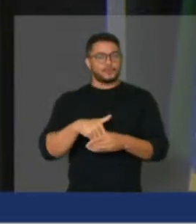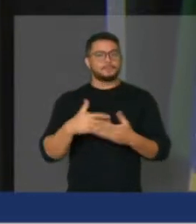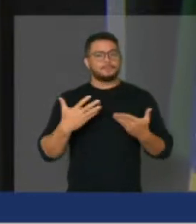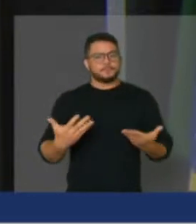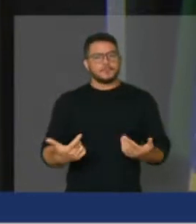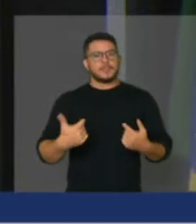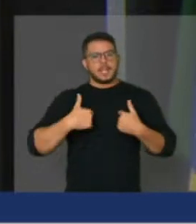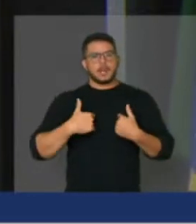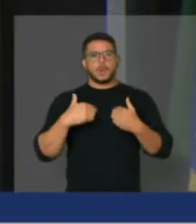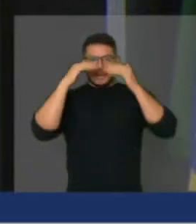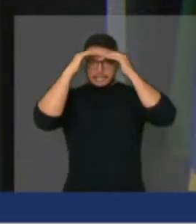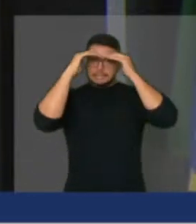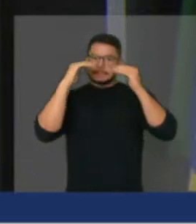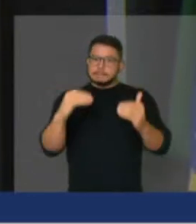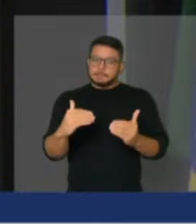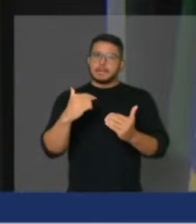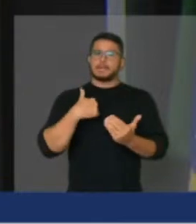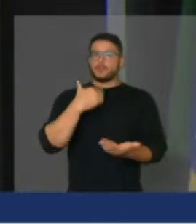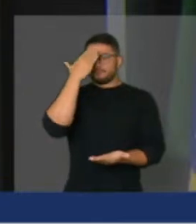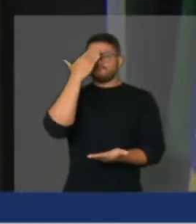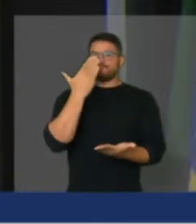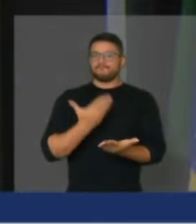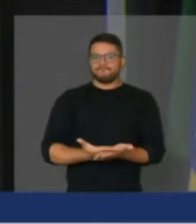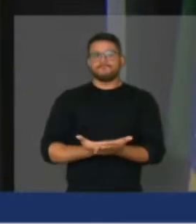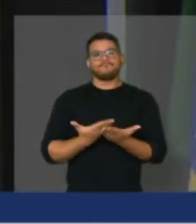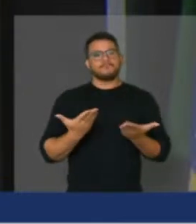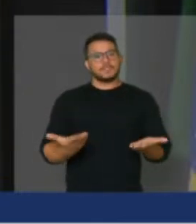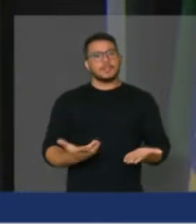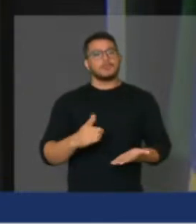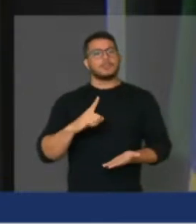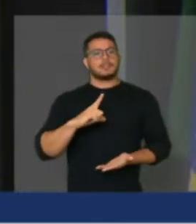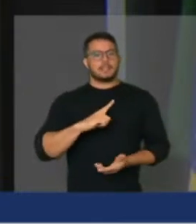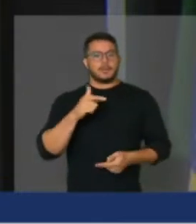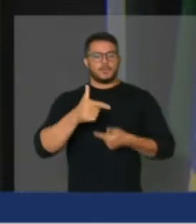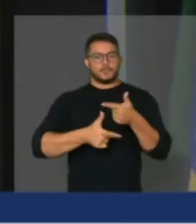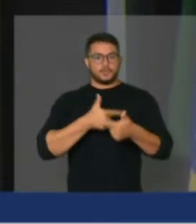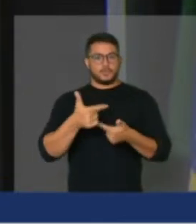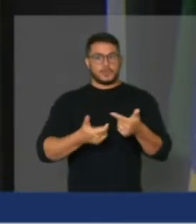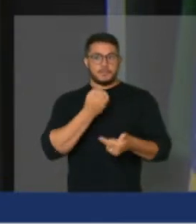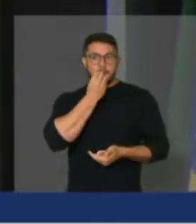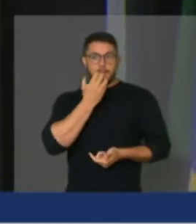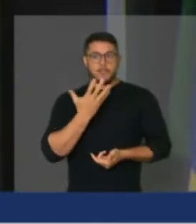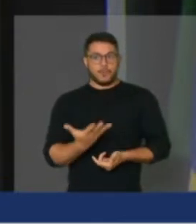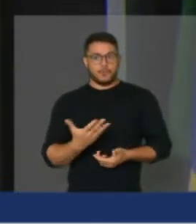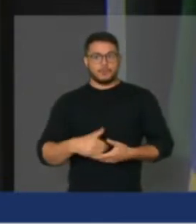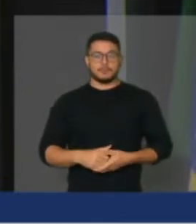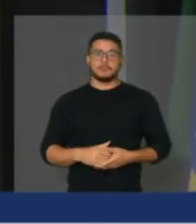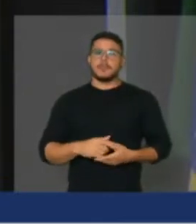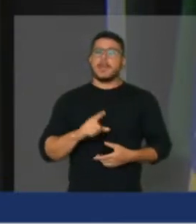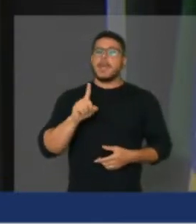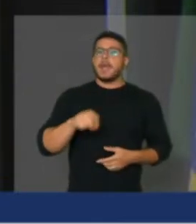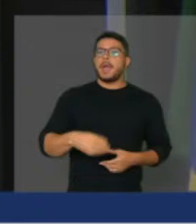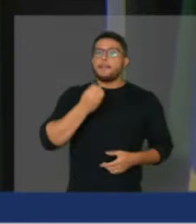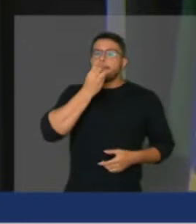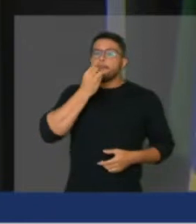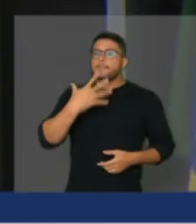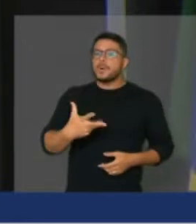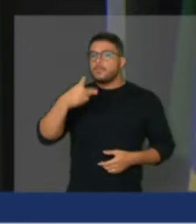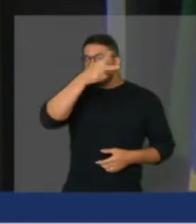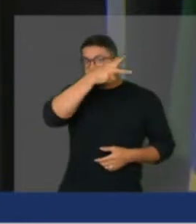CONFIANÇA FAZEM AÍ UMA GRANDE DIFERENÇA, QUANDO EU FALO KIM OS BONS PREFEITOS, PRINCIPALMENTE, EM MINAS GERAIS, NÓS TIVEMOS AÍ ALGUNS PREFEITOS QUE FORAM